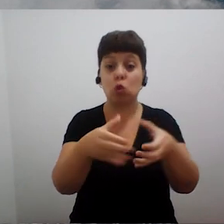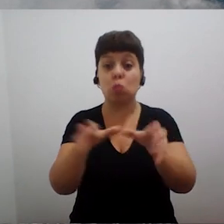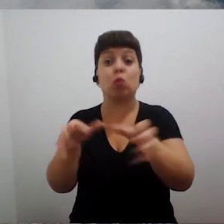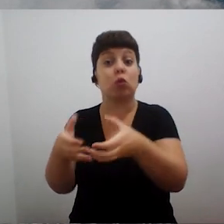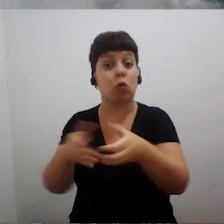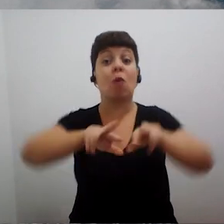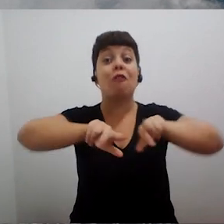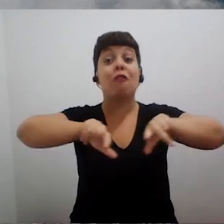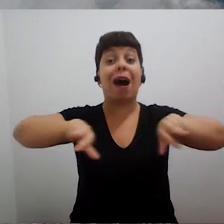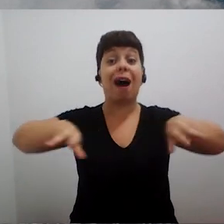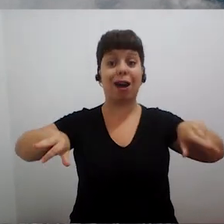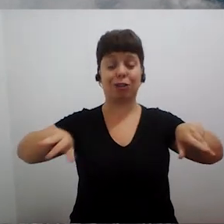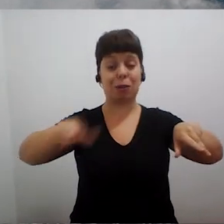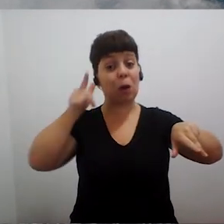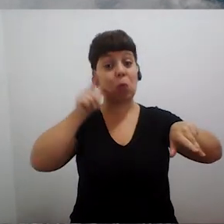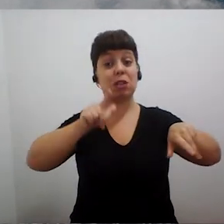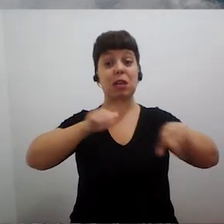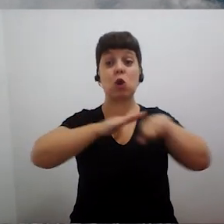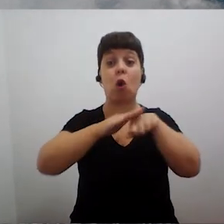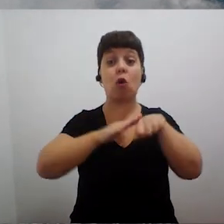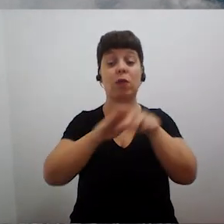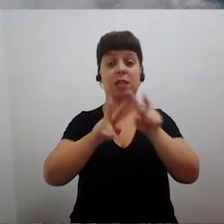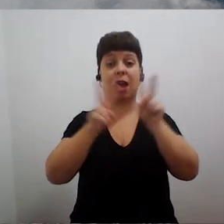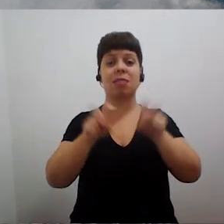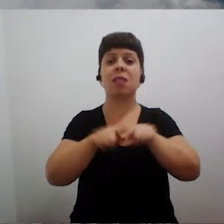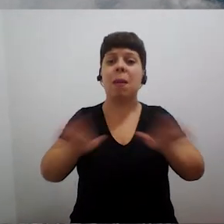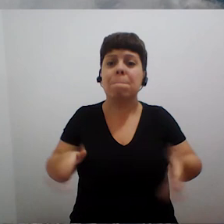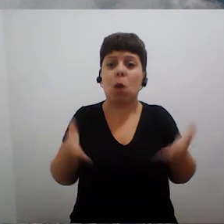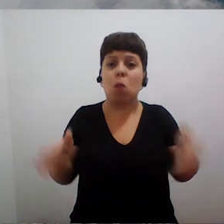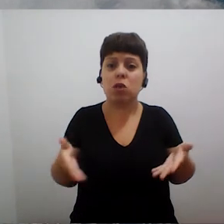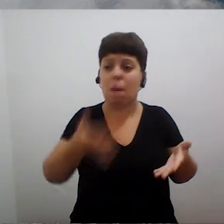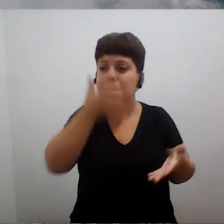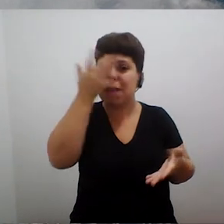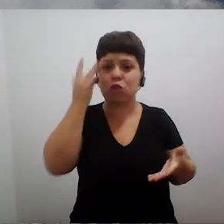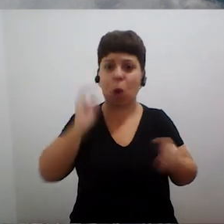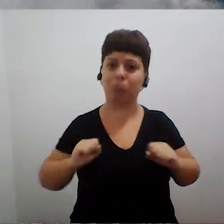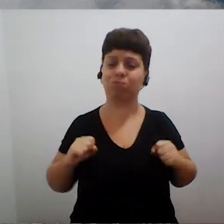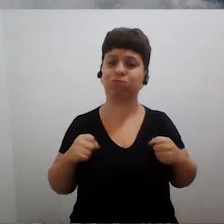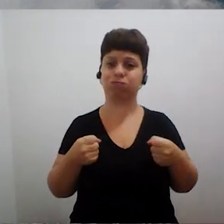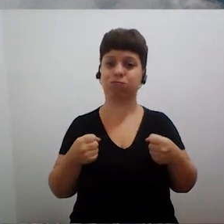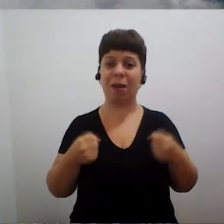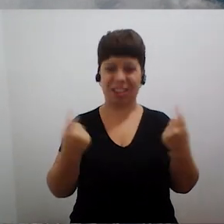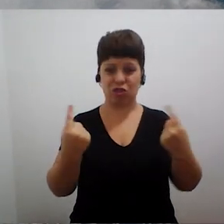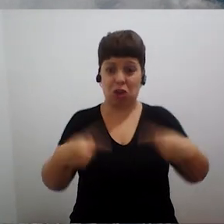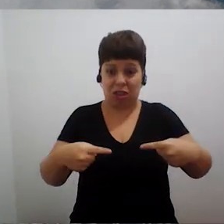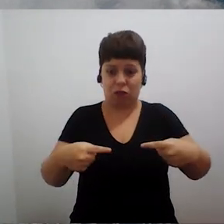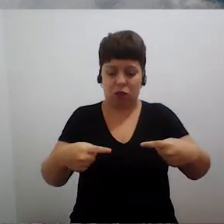para discussão sobre o oceano e para a promoção do engajamento para superar os desafios para a sua sustentabilidade.